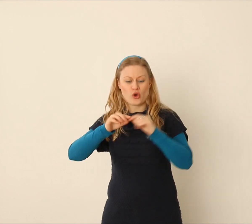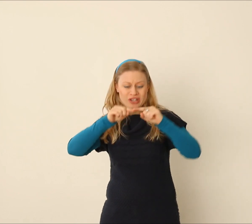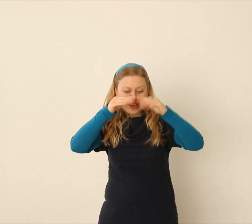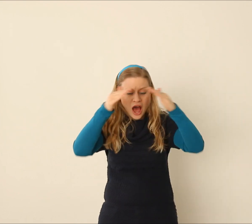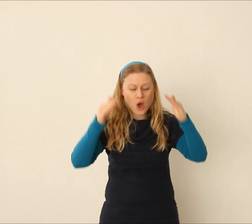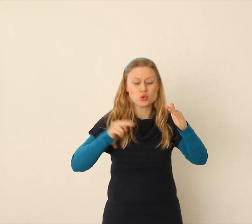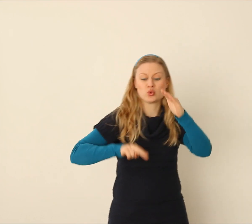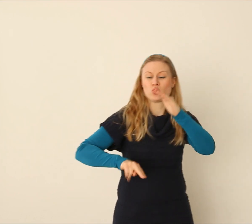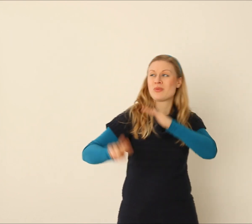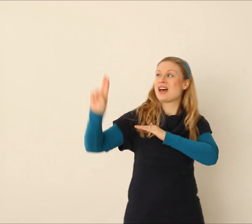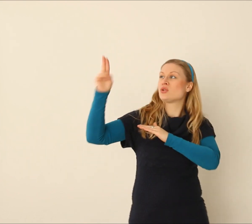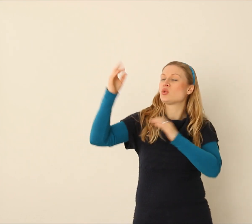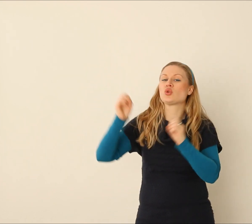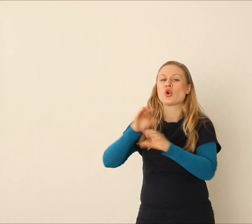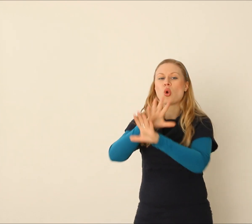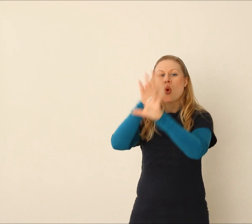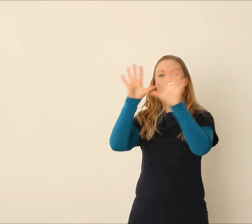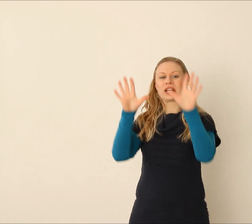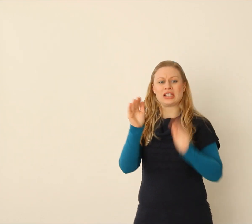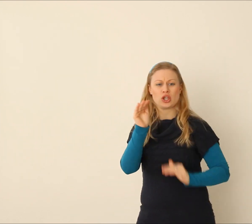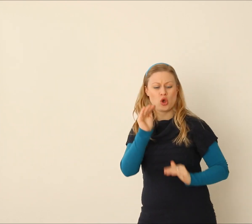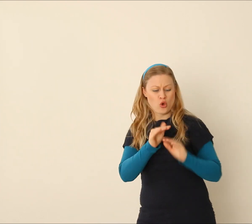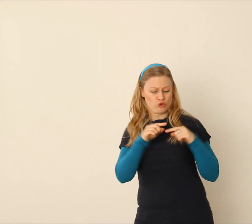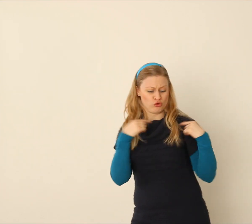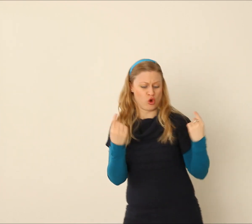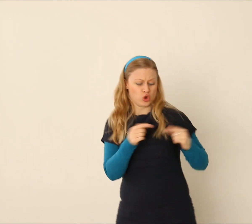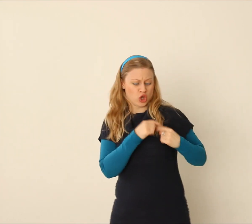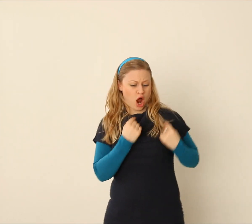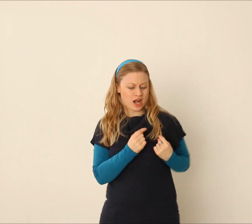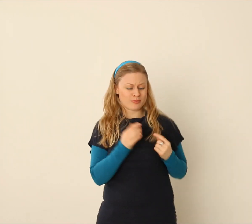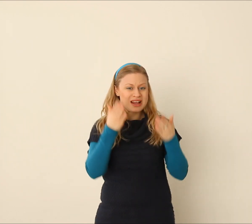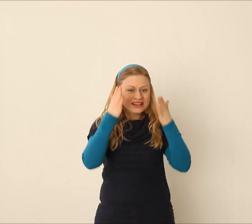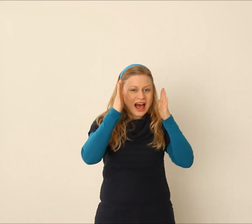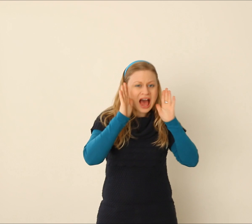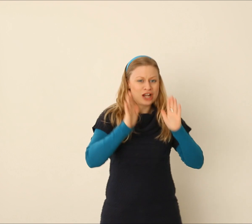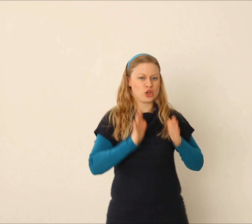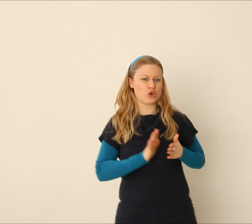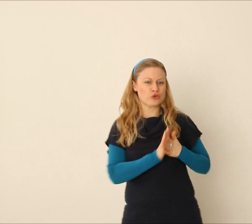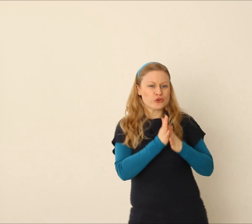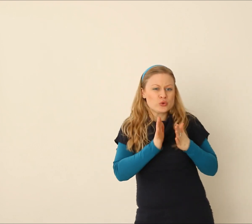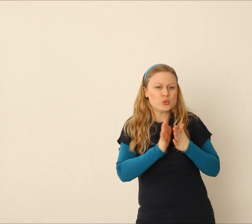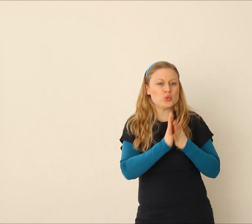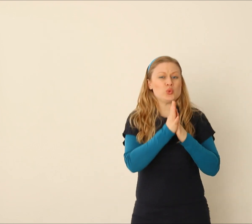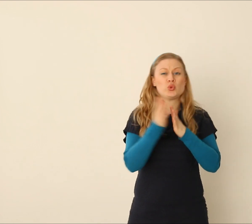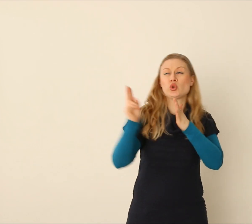Vul dit huis nu met Uw glorie, vul ons hart met heilig vuur.